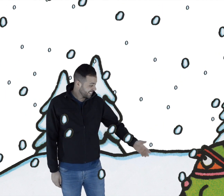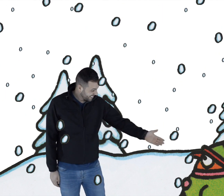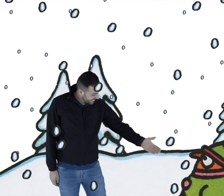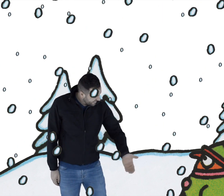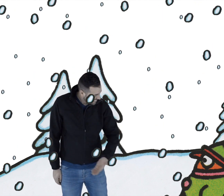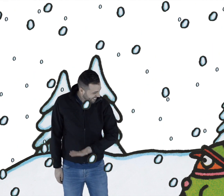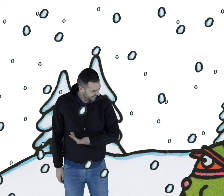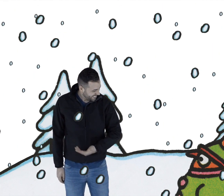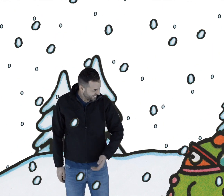andate